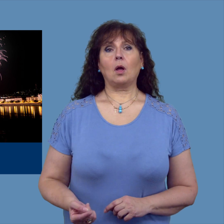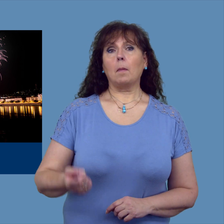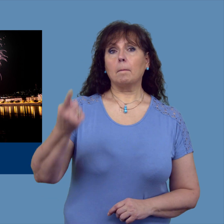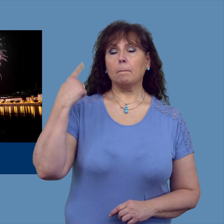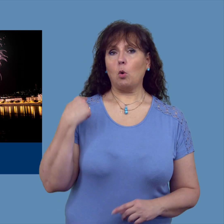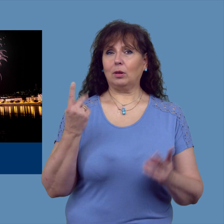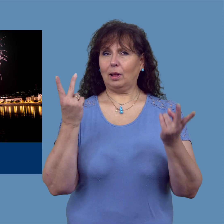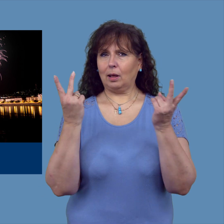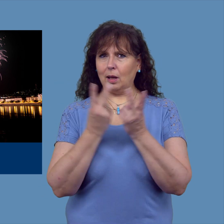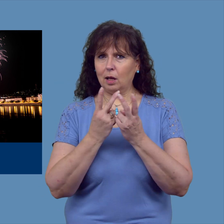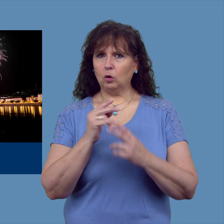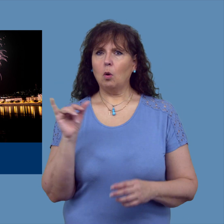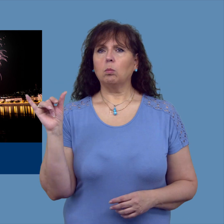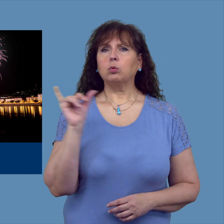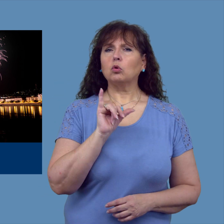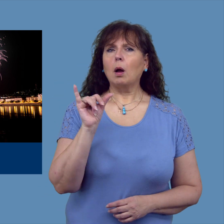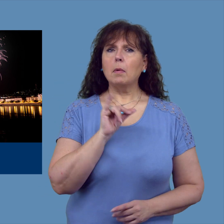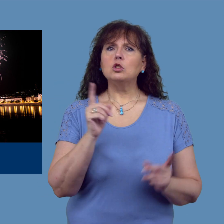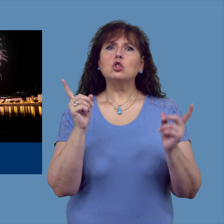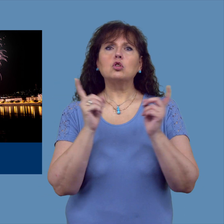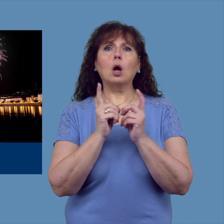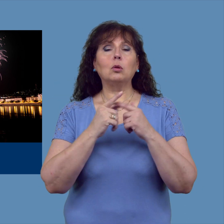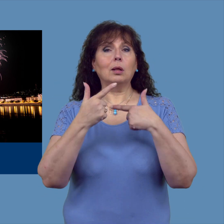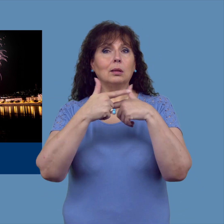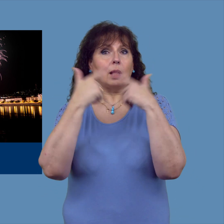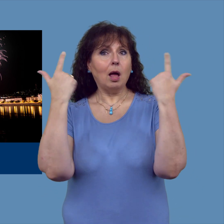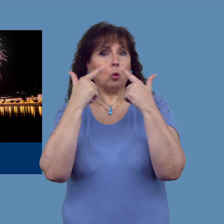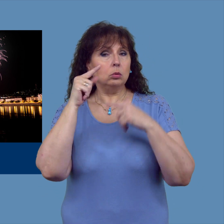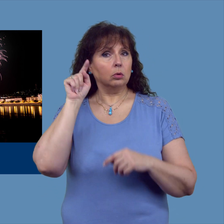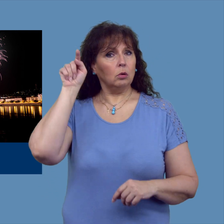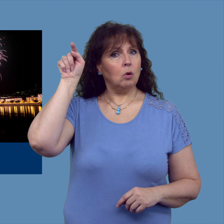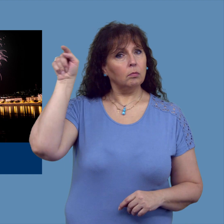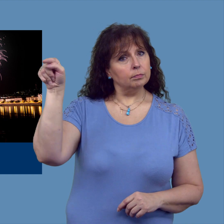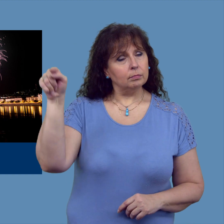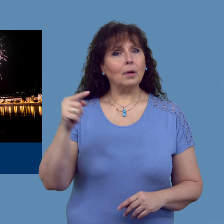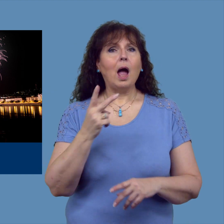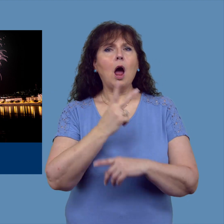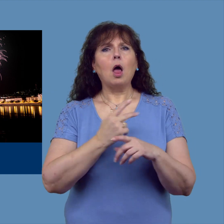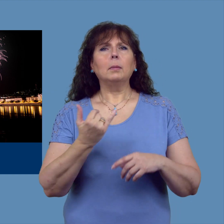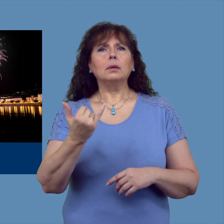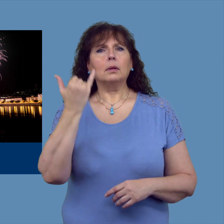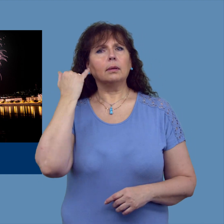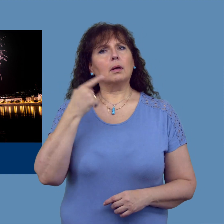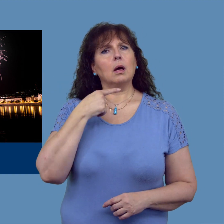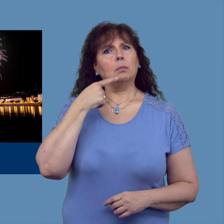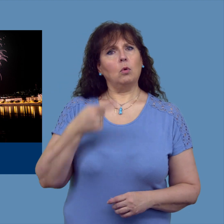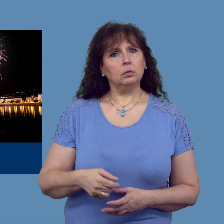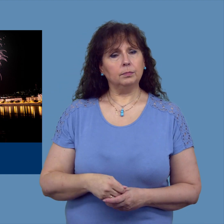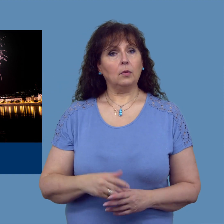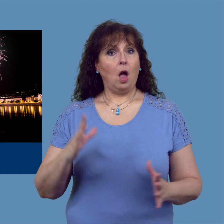Kedden budapesti sajtótájékoztatóján államtitkár elmondta, hogy